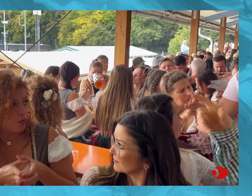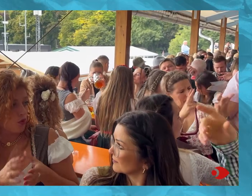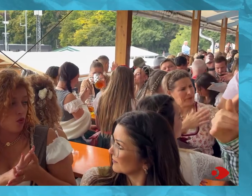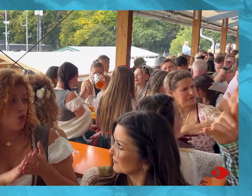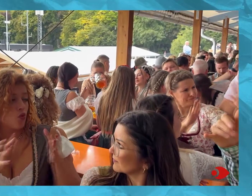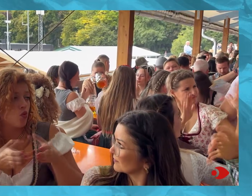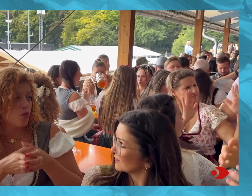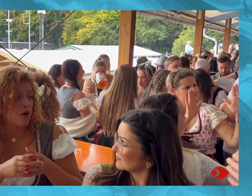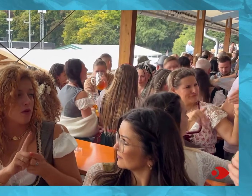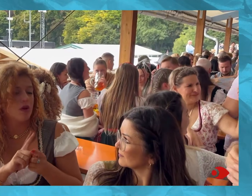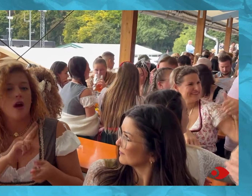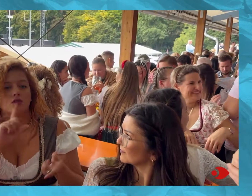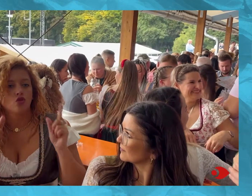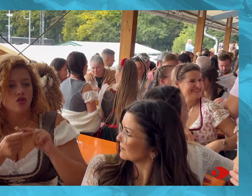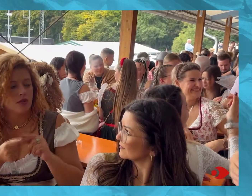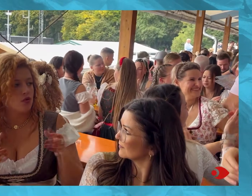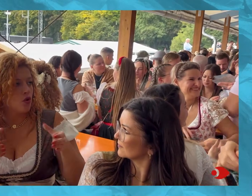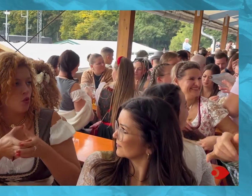"Group" oder alternatively: "gruppo."